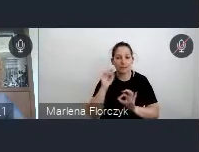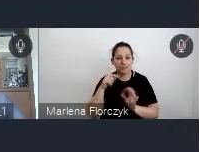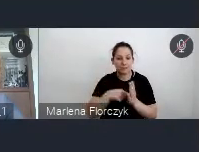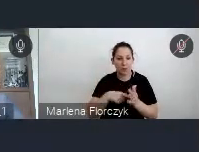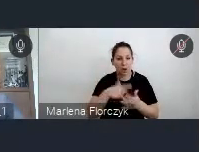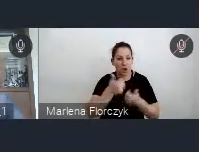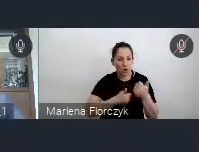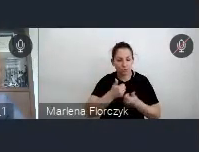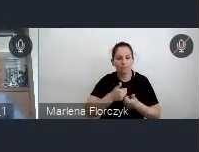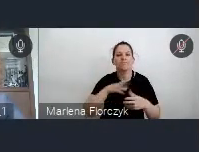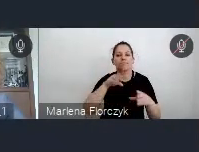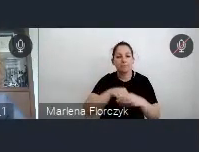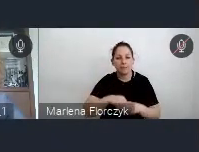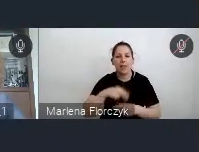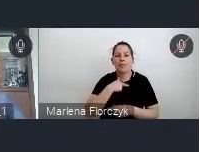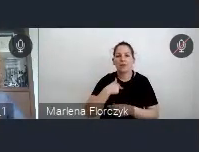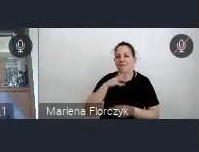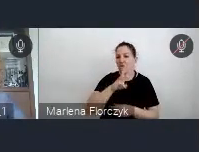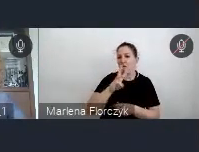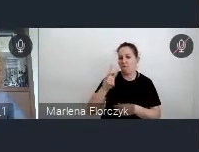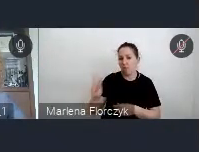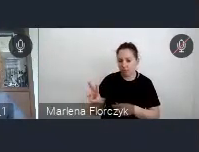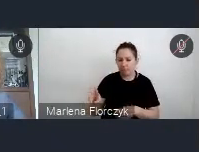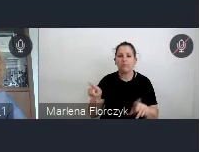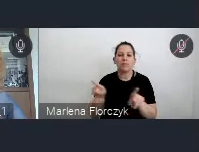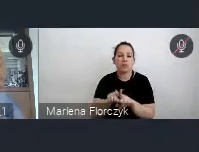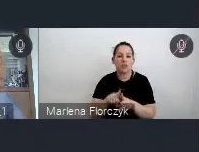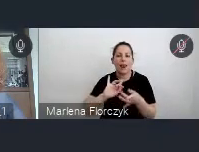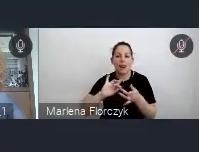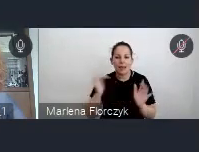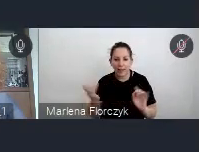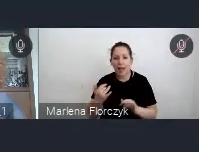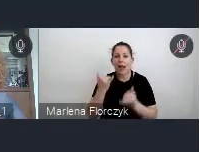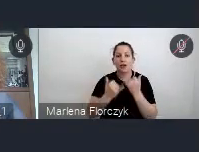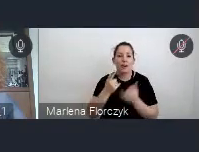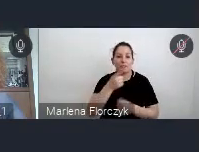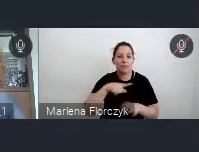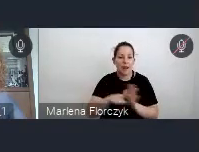znajdziecie państwo na naszej stronie internetowej, również jest link. A jeżeli to dla państwa wciąż za mało